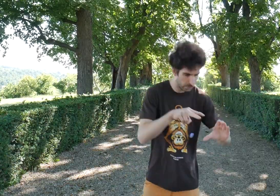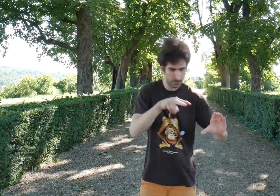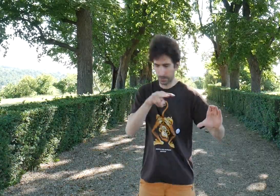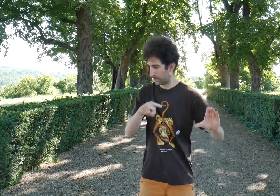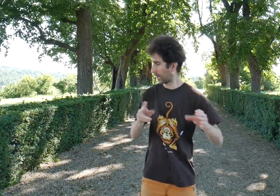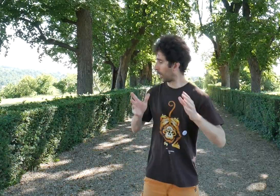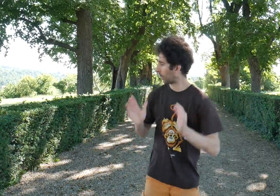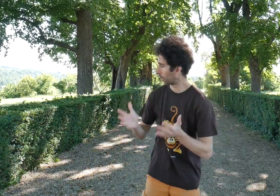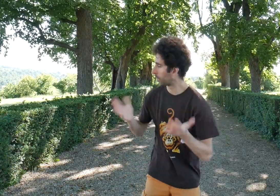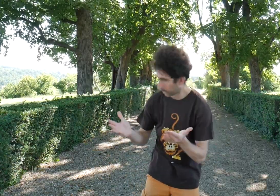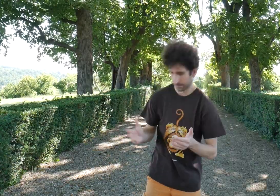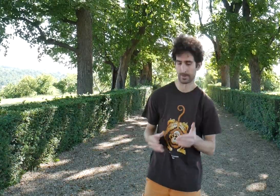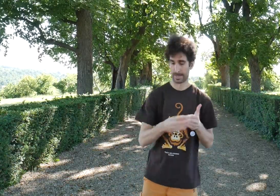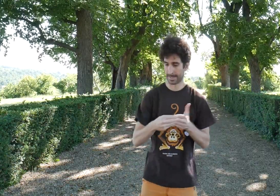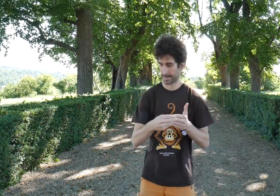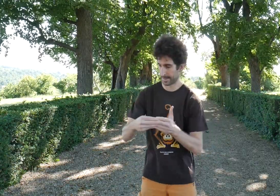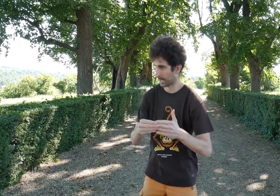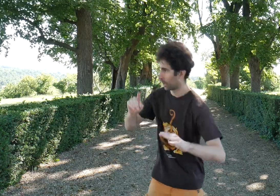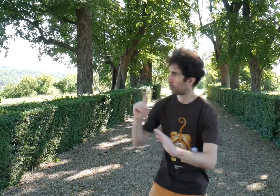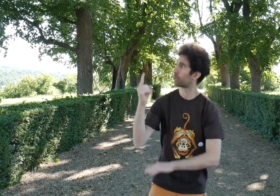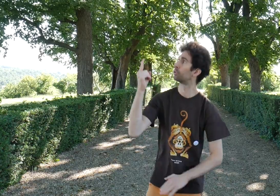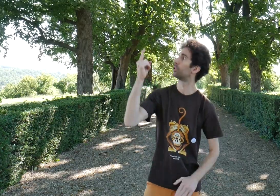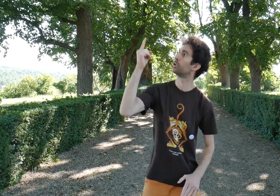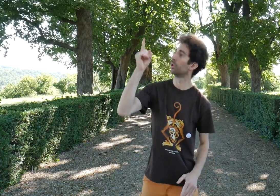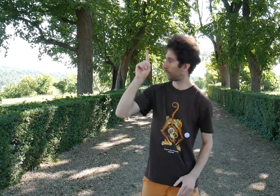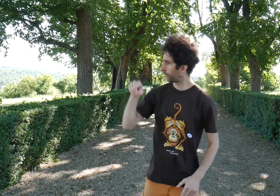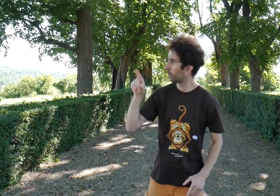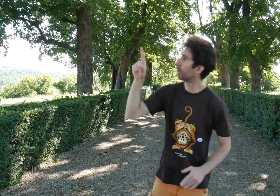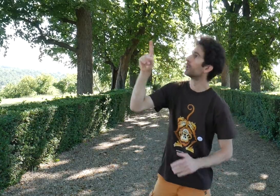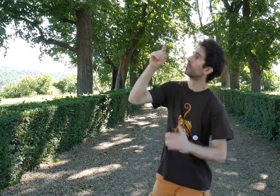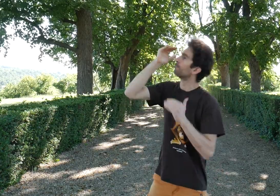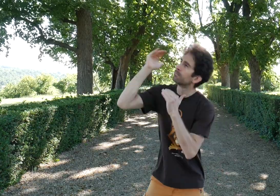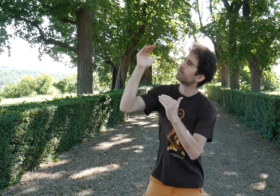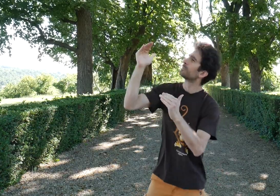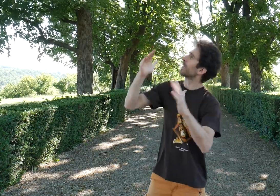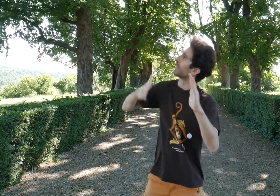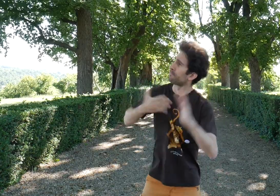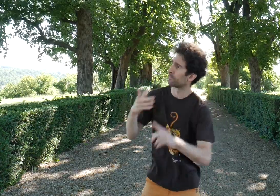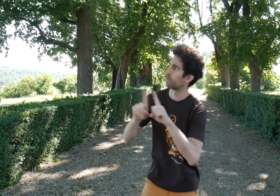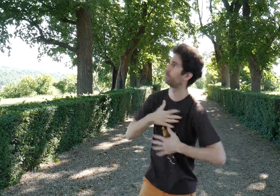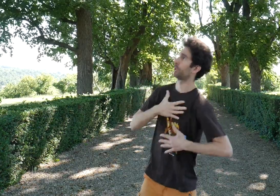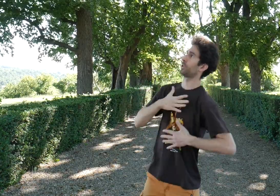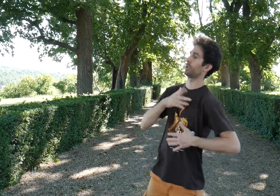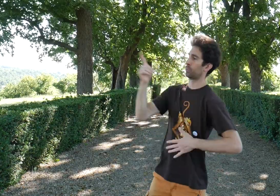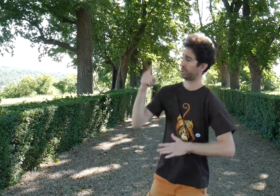Comment prendre du recul ? En suivant un guide qui est Dieu. Il faut l'adorer, l'aimer et le craindre.